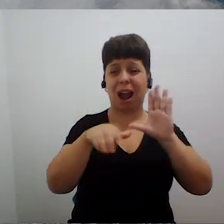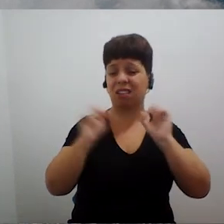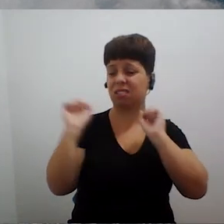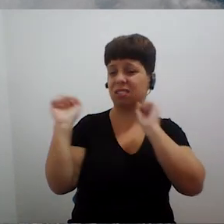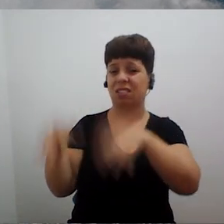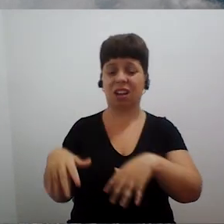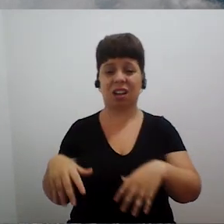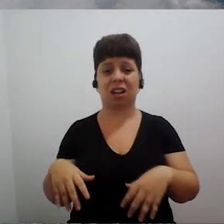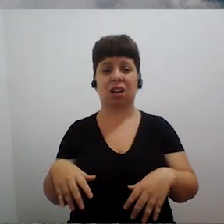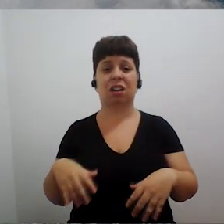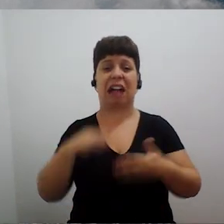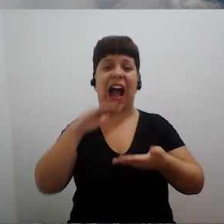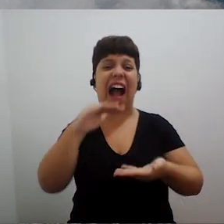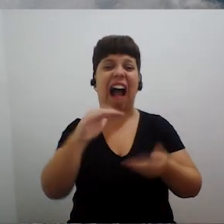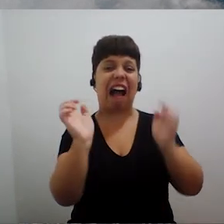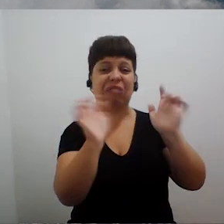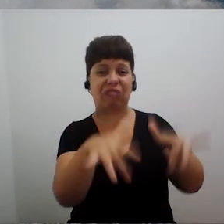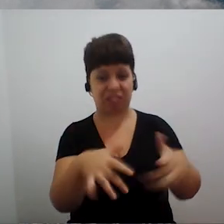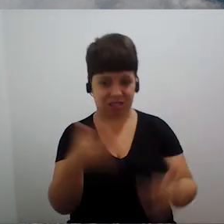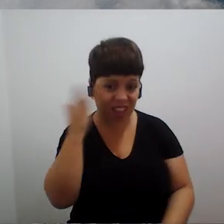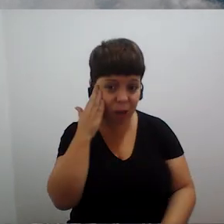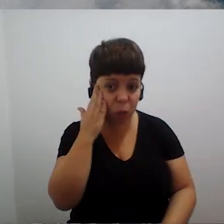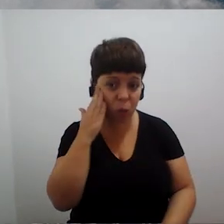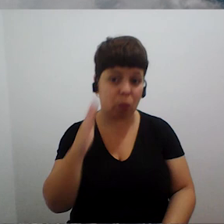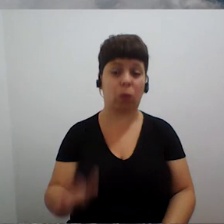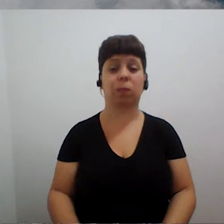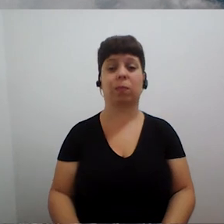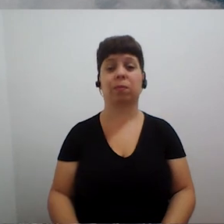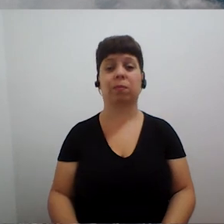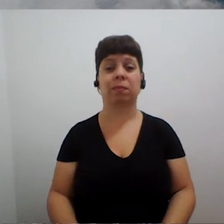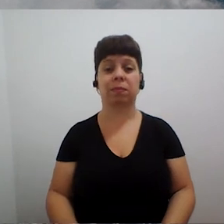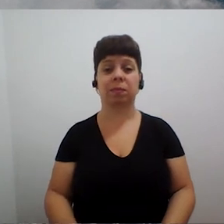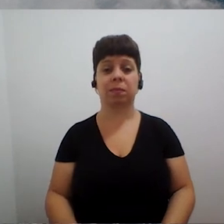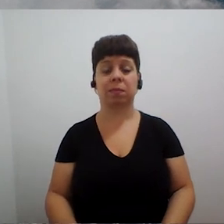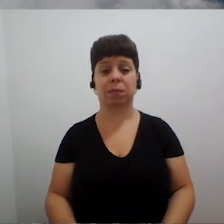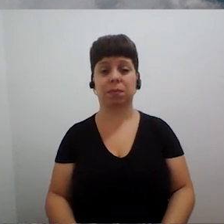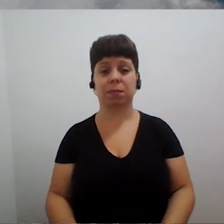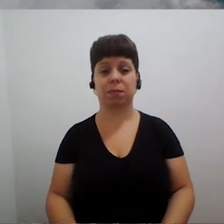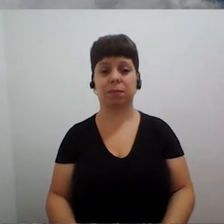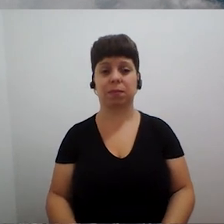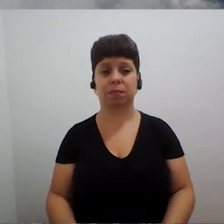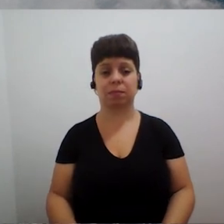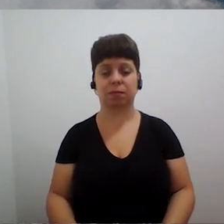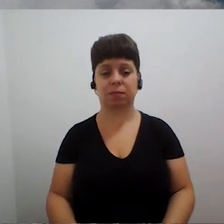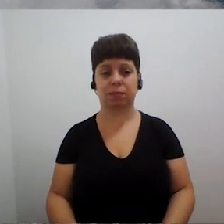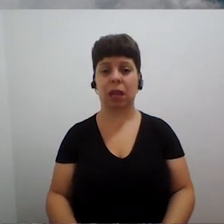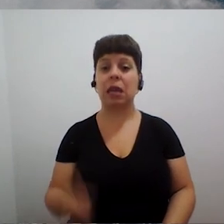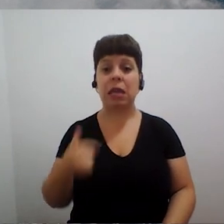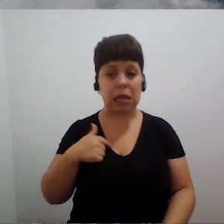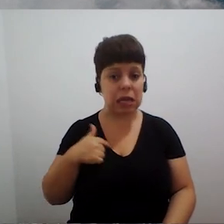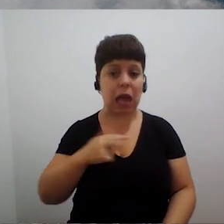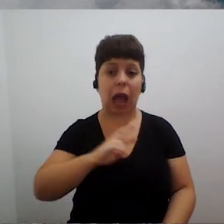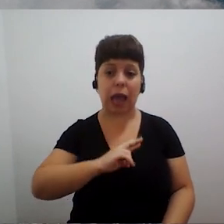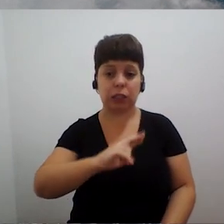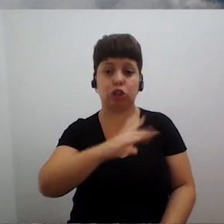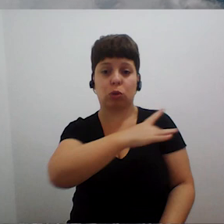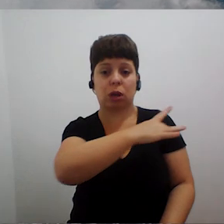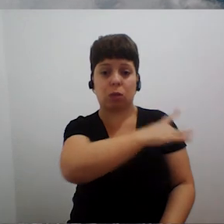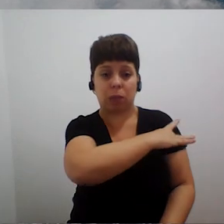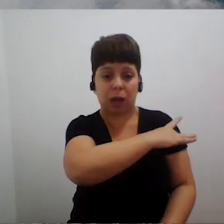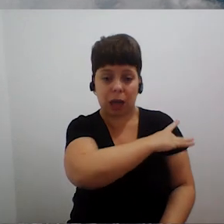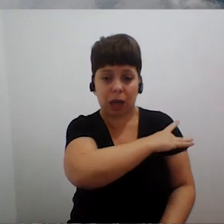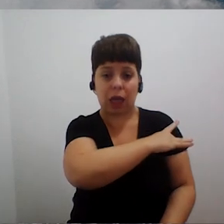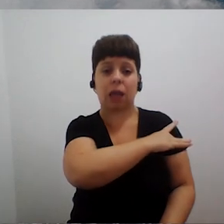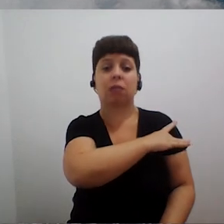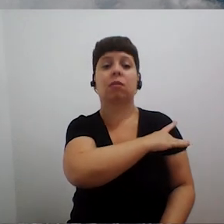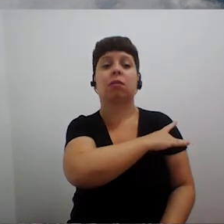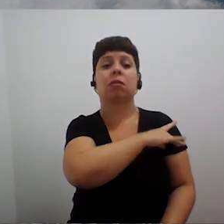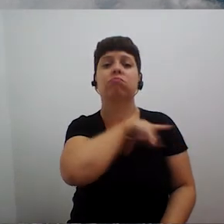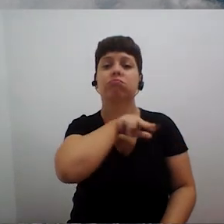garrafões entendeu? e nós estamos inteirados de tudo isso, a religião do Candomblé nós irmão